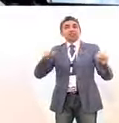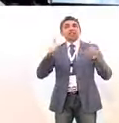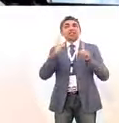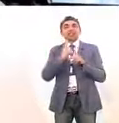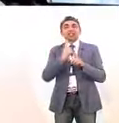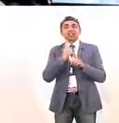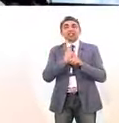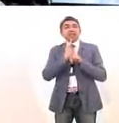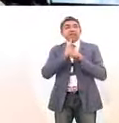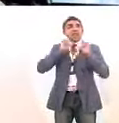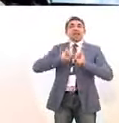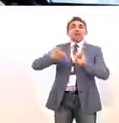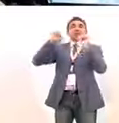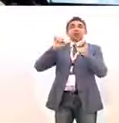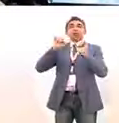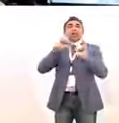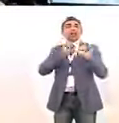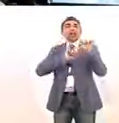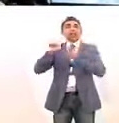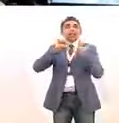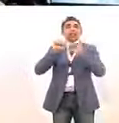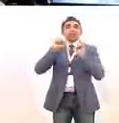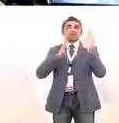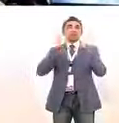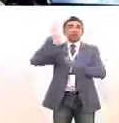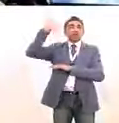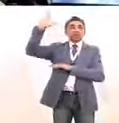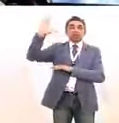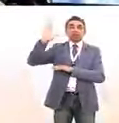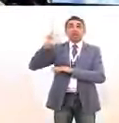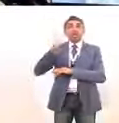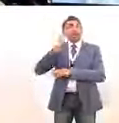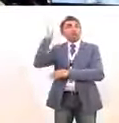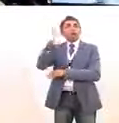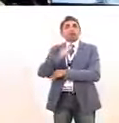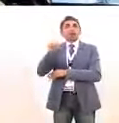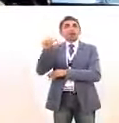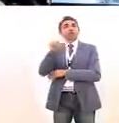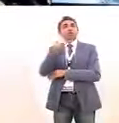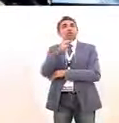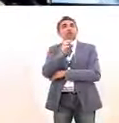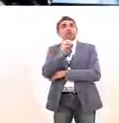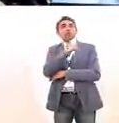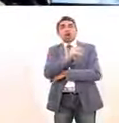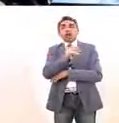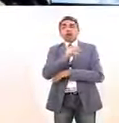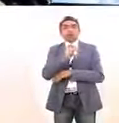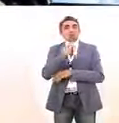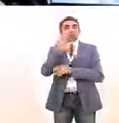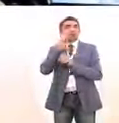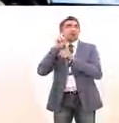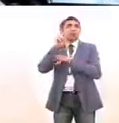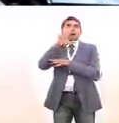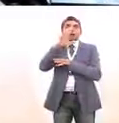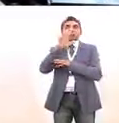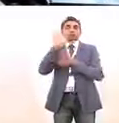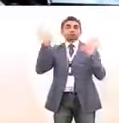il nazifascismo anche oggi e condanna la Shoah come una delle immagini più drammatiche del